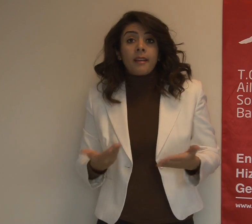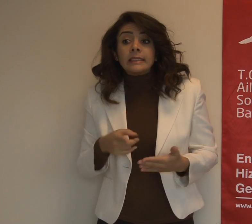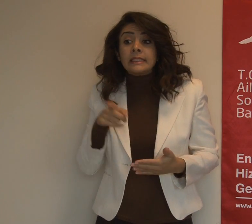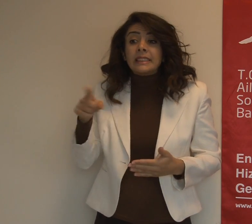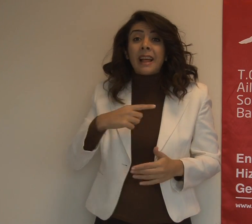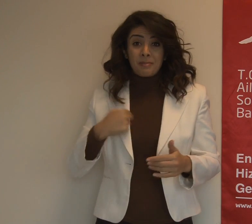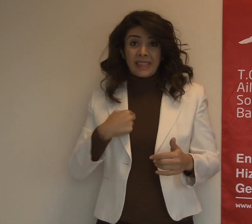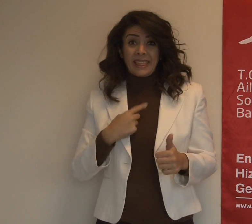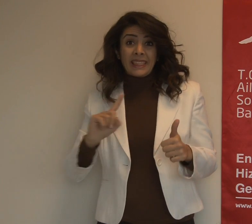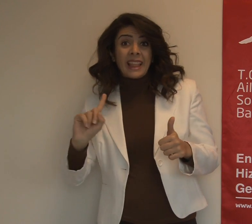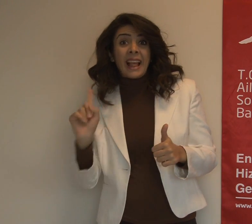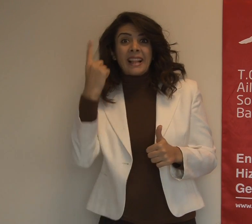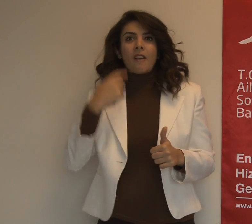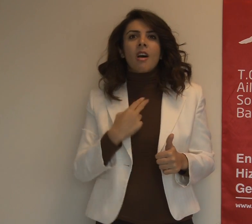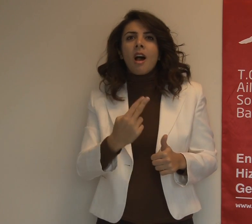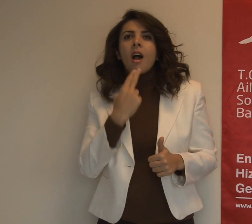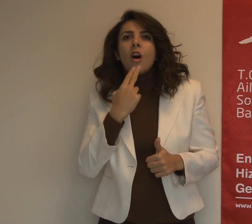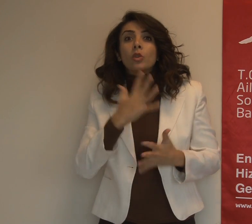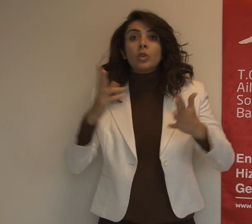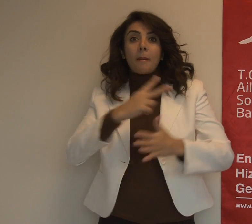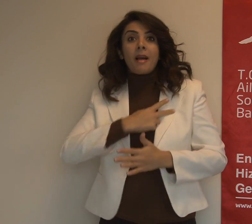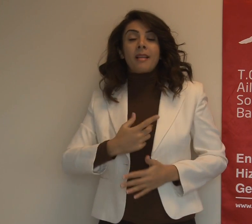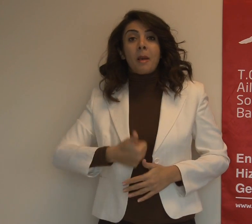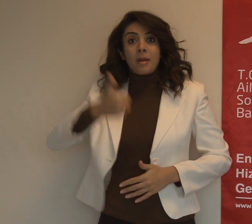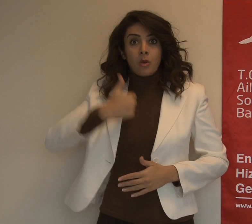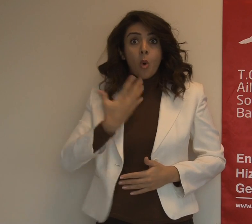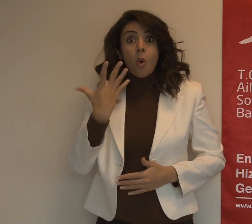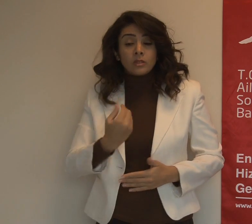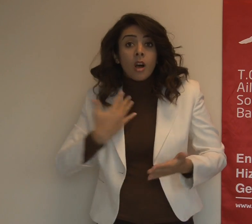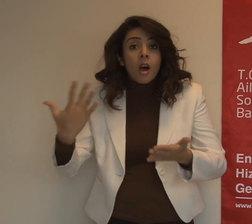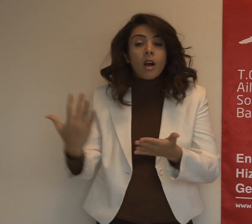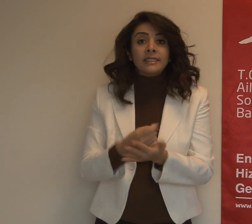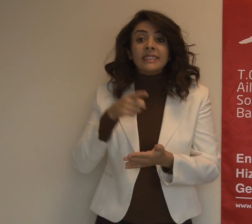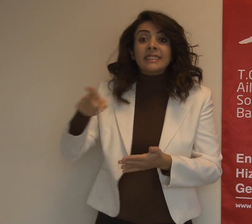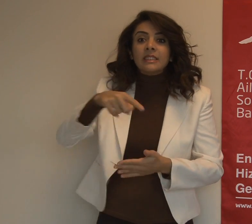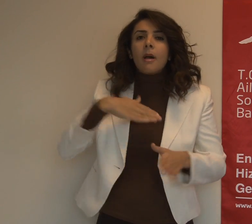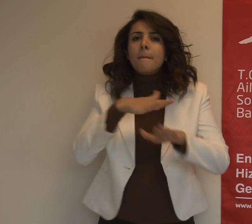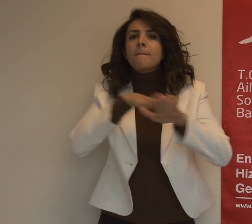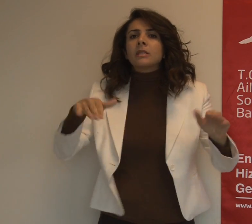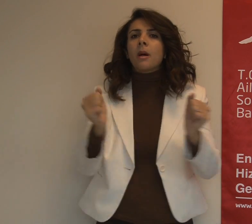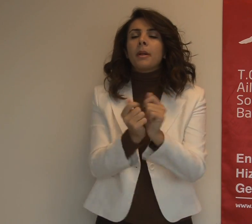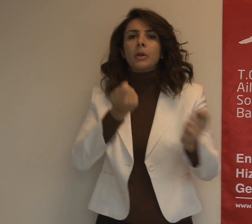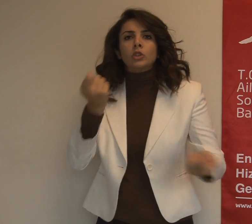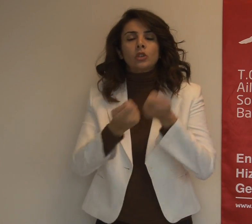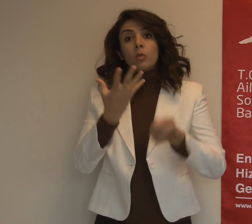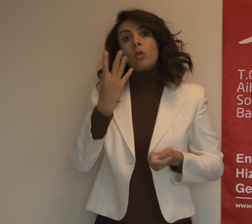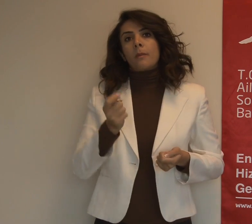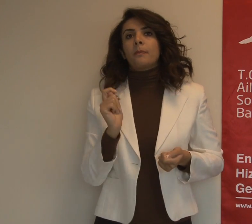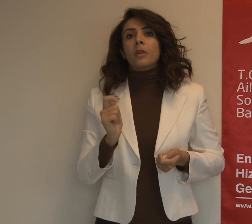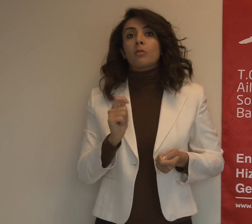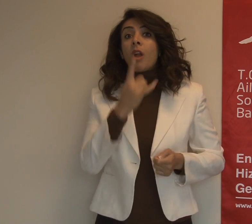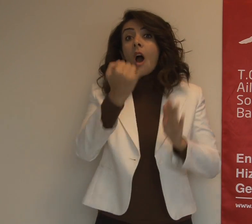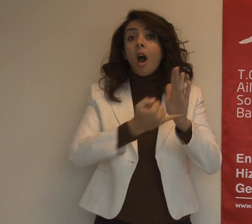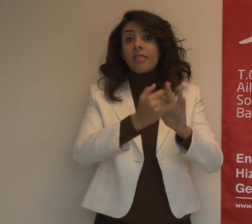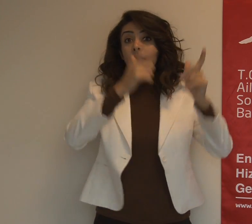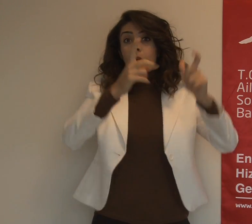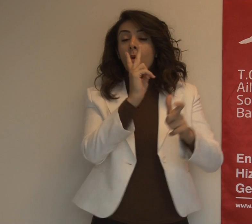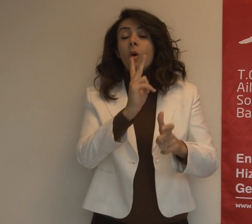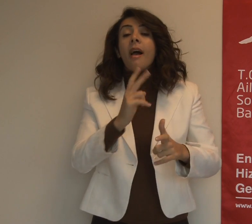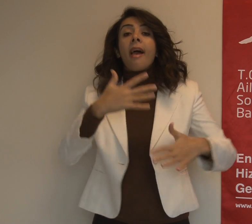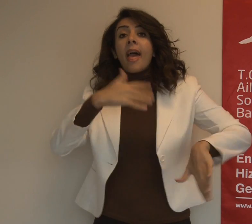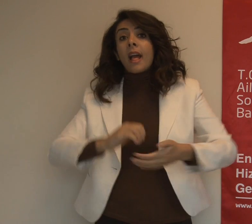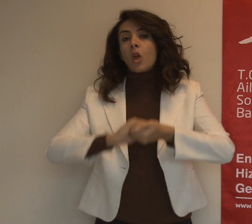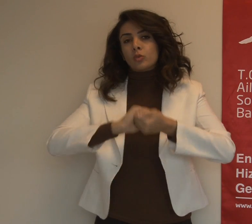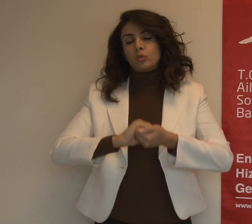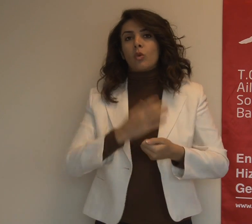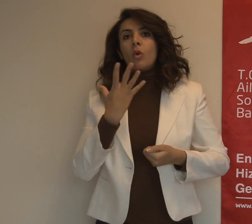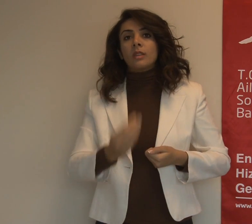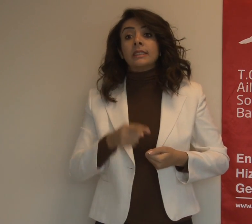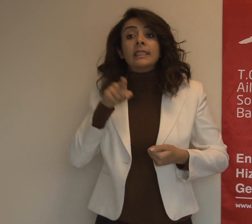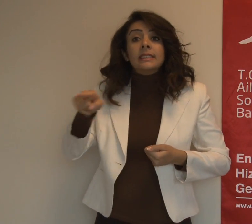Eğer ilk kadın büyükşehir belediye başkanı olursam siz o masada olacaksınız, o şehir engelli dostu olacak.